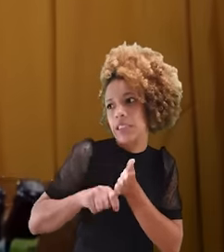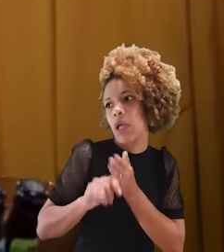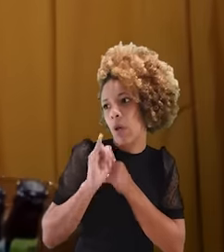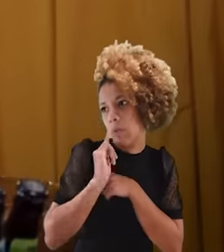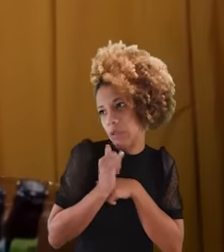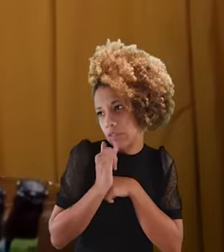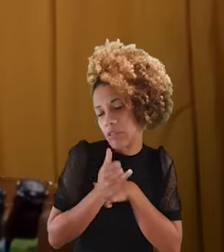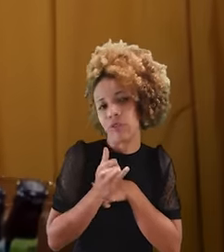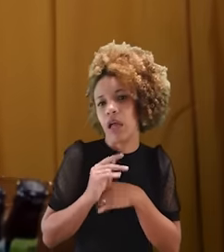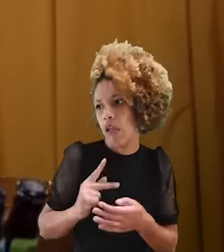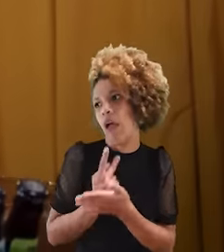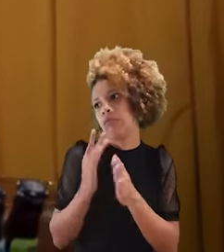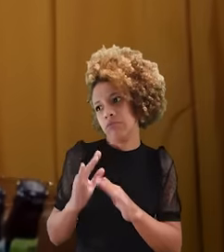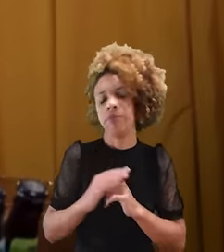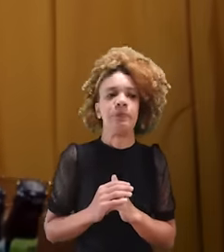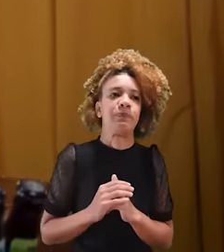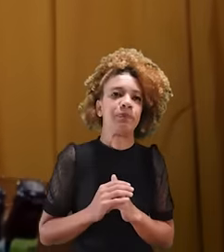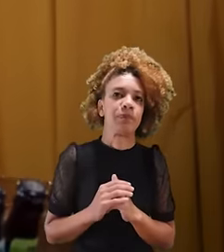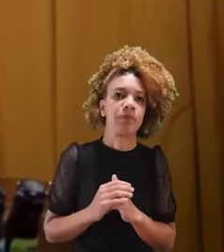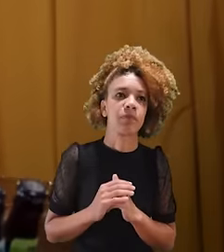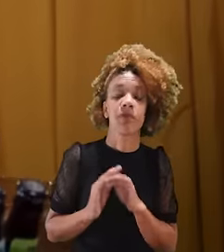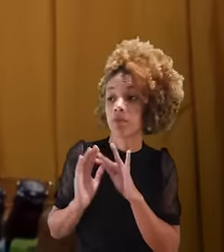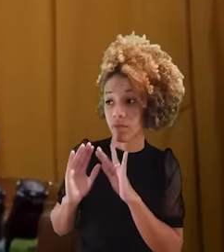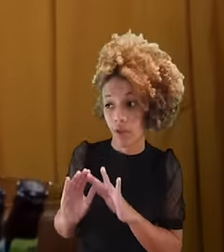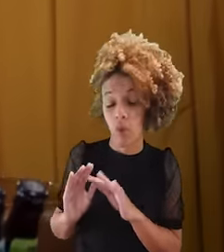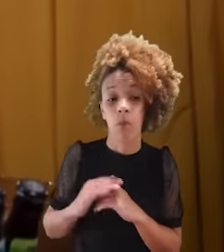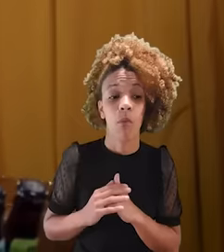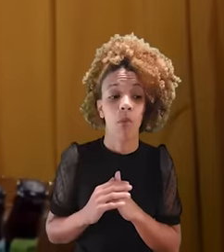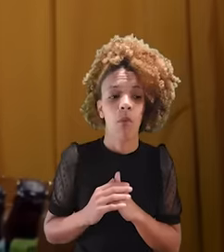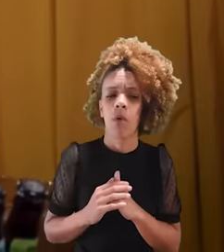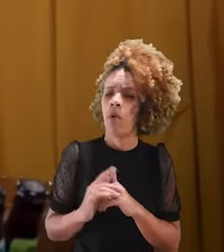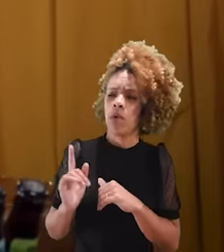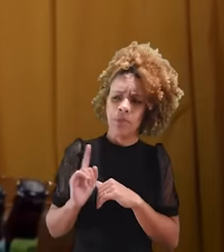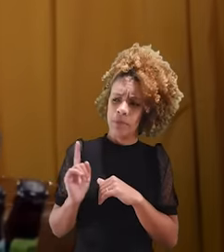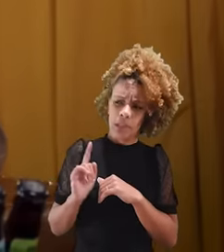com a qual eu não concordo Claro Então é assim as pessoas dizem assim não mas então a diversidade